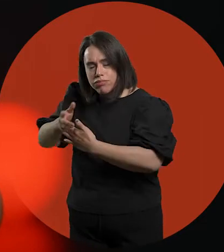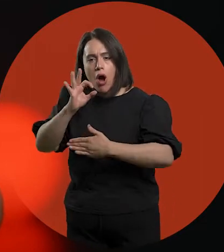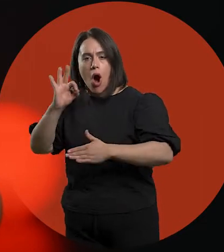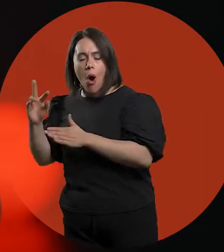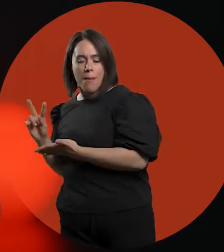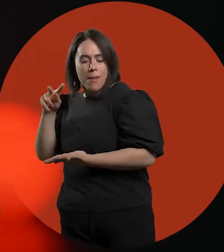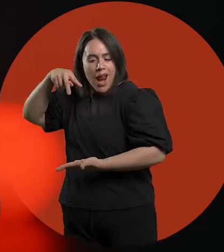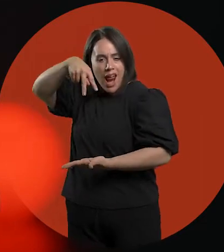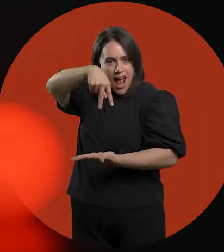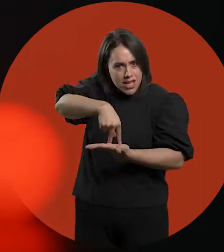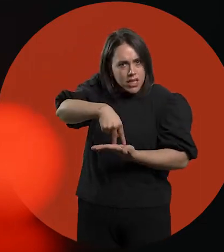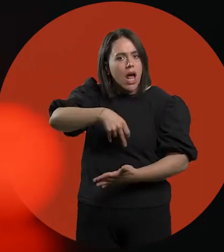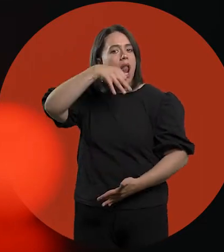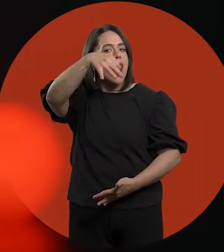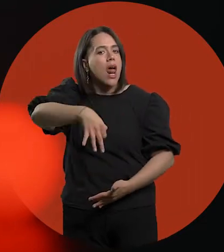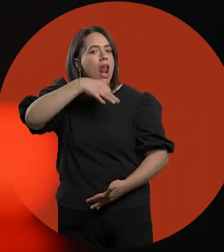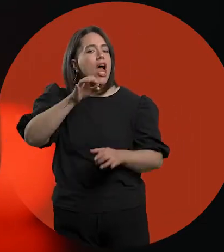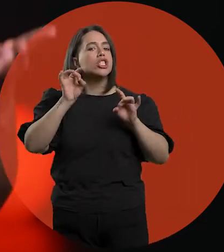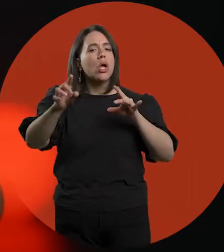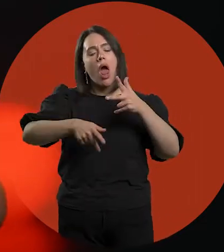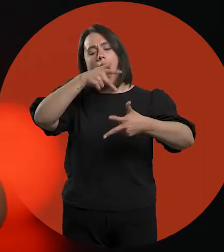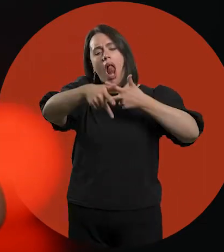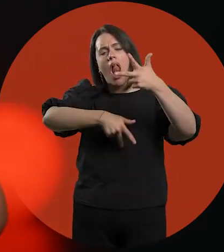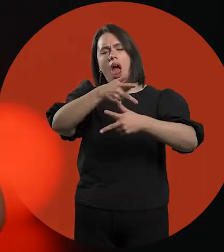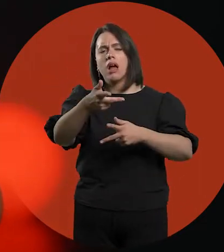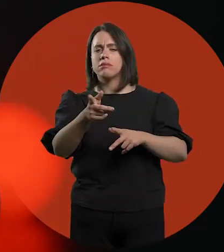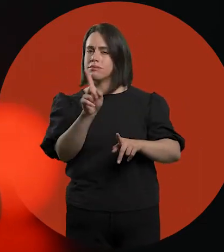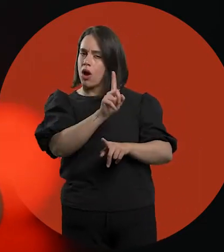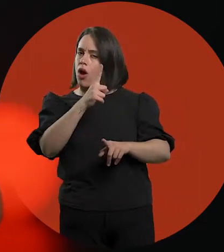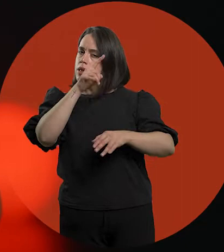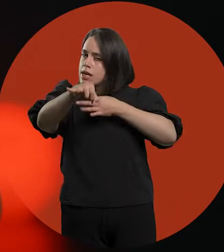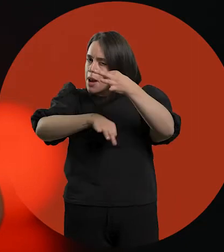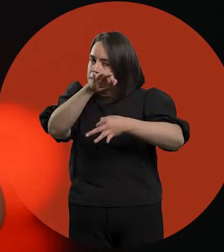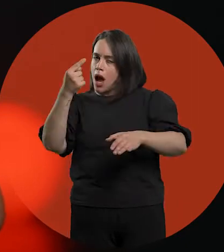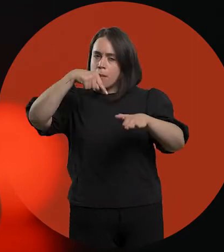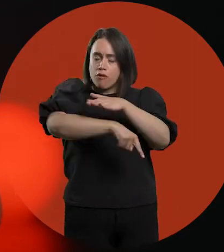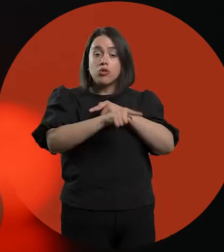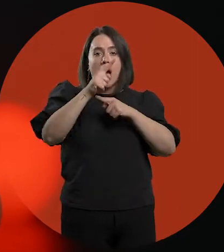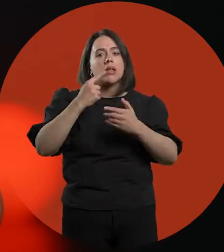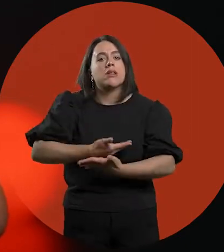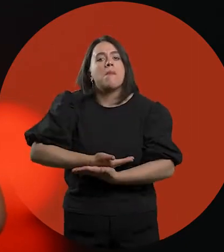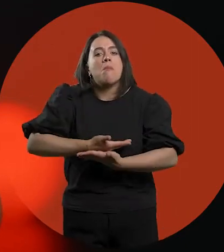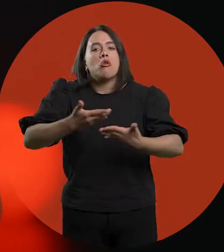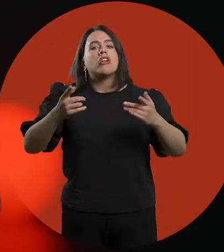y no solo decir lo que estás haciendo, tenés que mostrar realmente resultados.